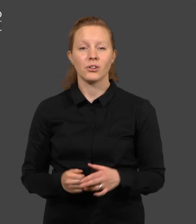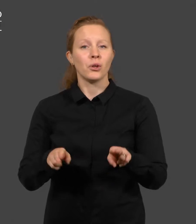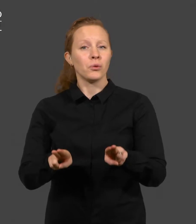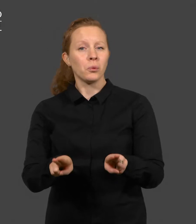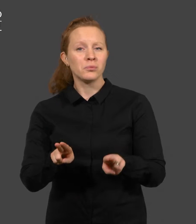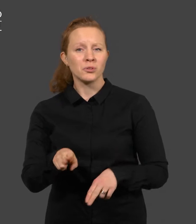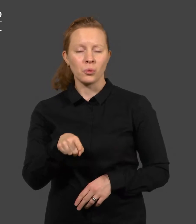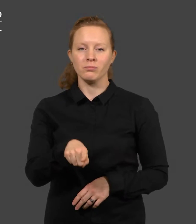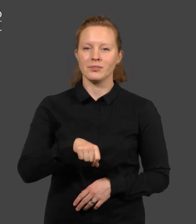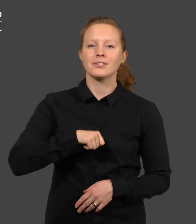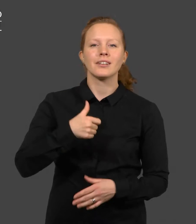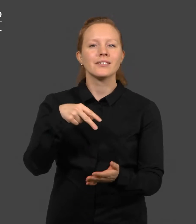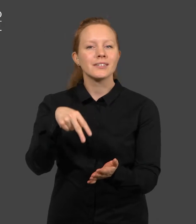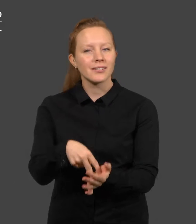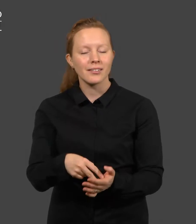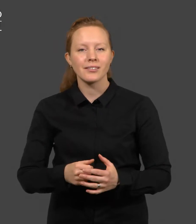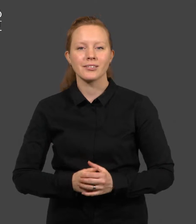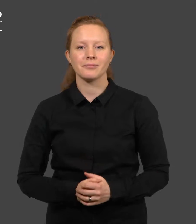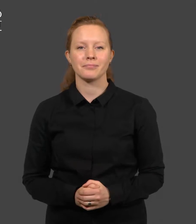Domstolarna är oberoende.